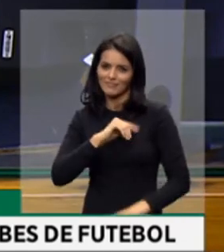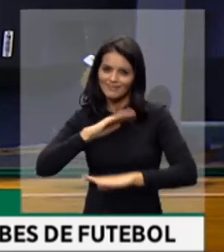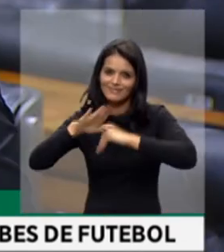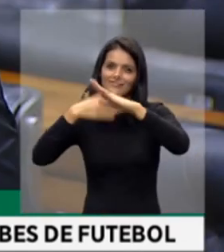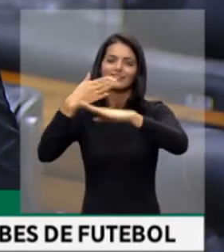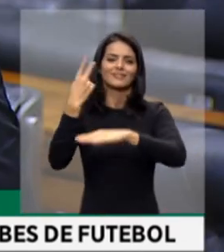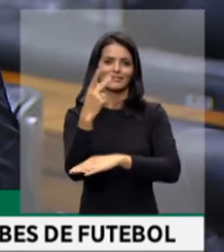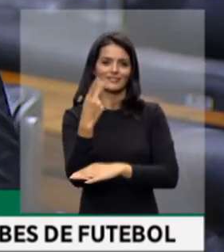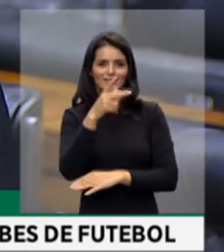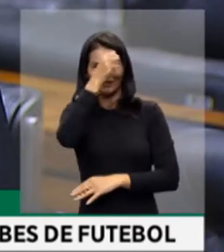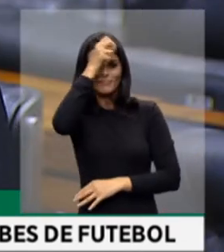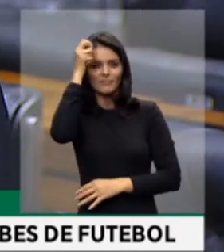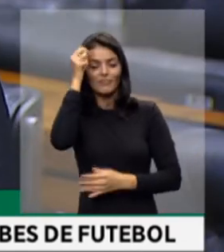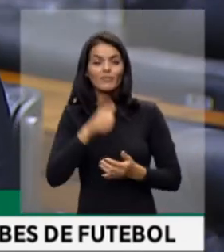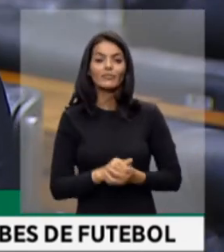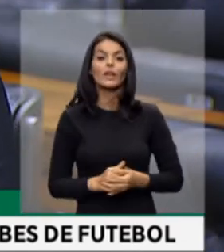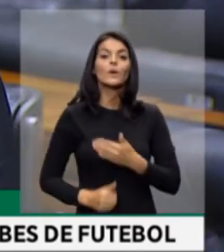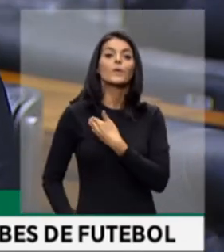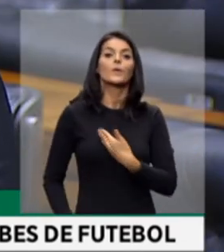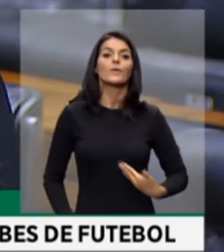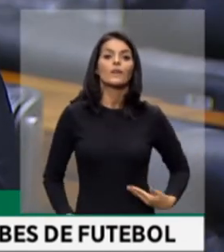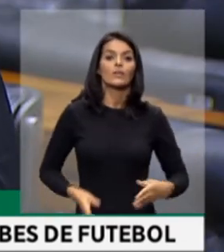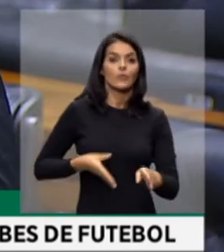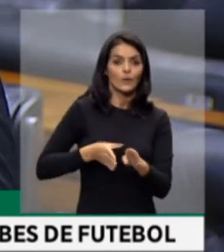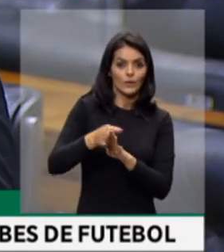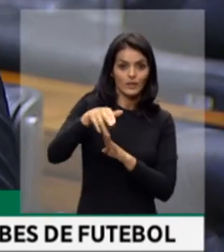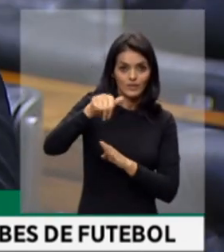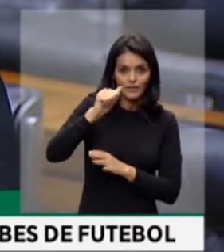O REGISTRO DA IMPORTANTE VITÓ RIA, NA ÚLTIMA ELEIÇÃO